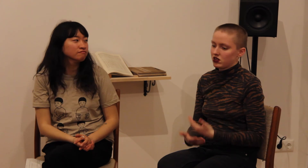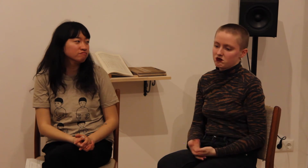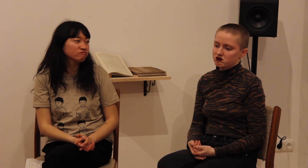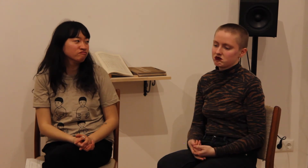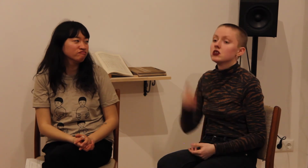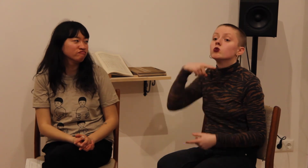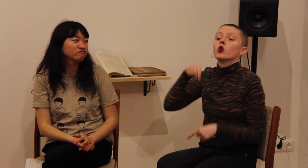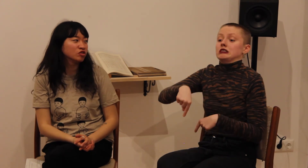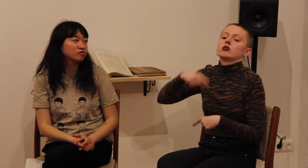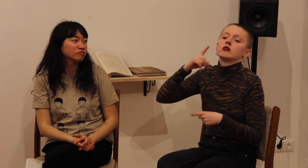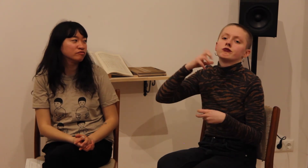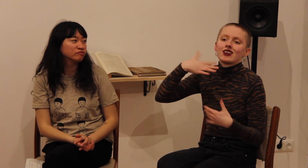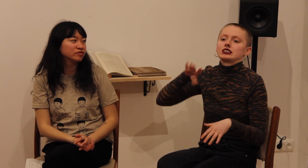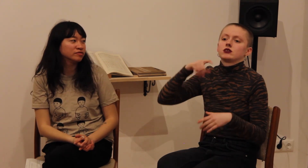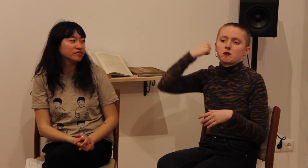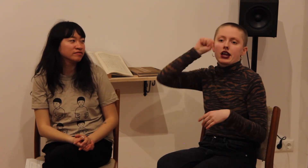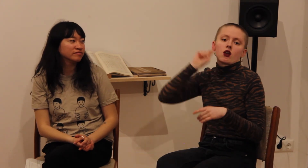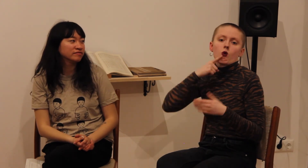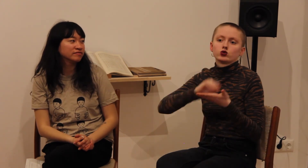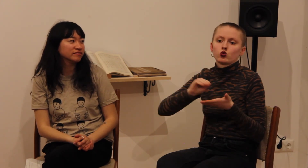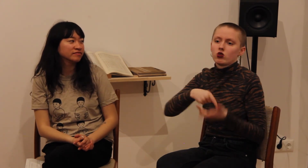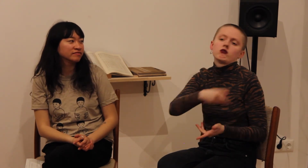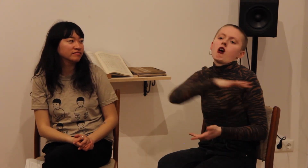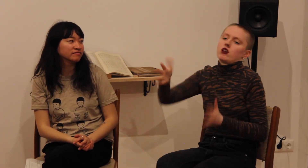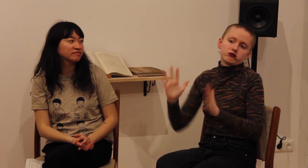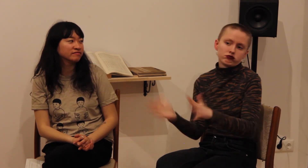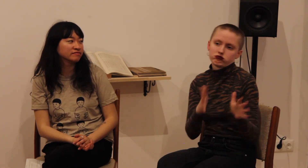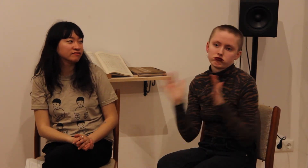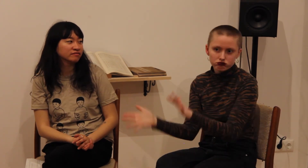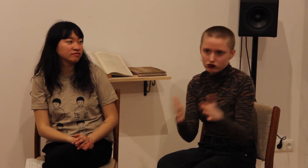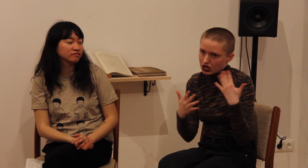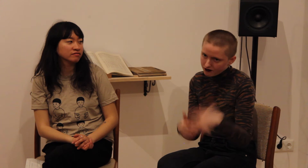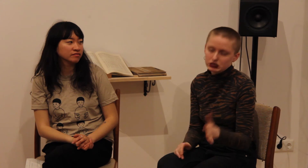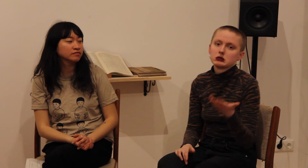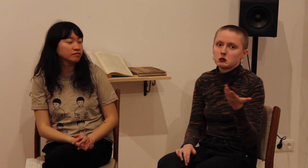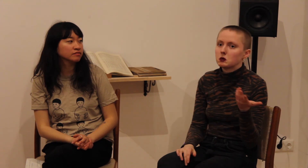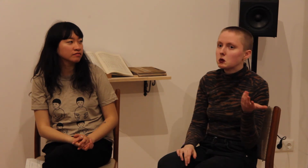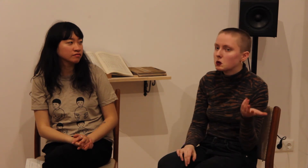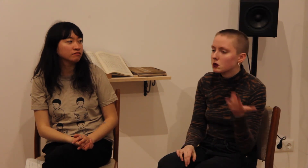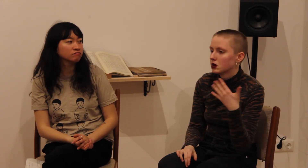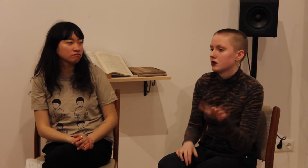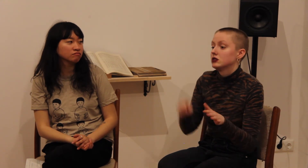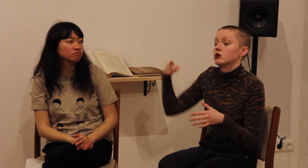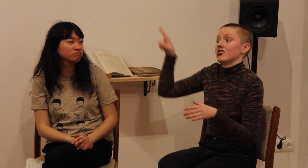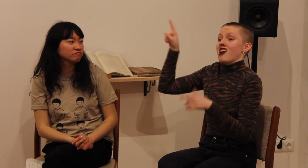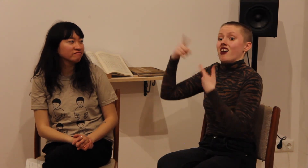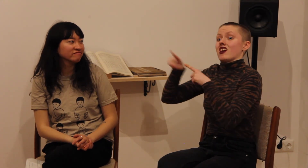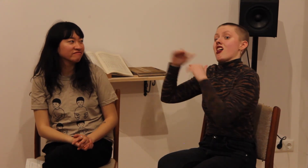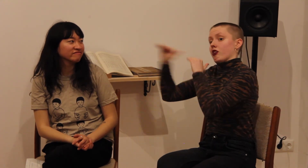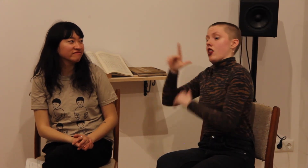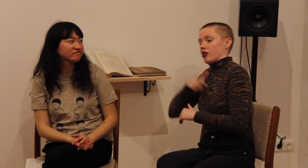Ich kann dir total nachempfinden. Jetzt ist es so, dass in ganz vielen Schulen auch gebärdet wird.